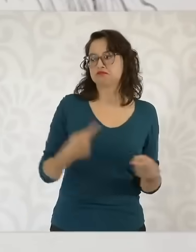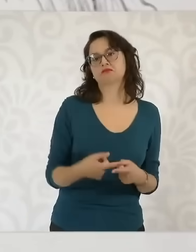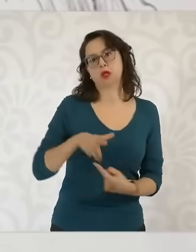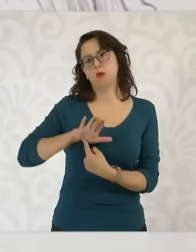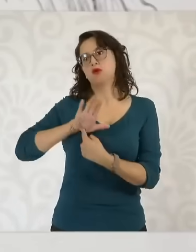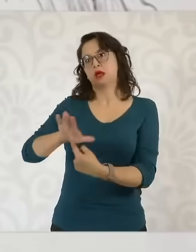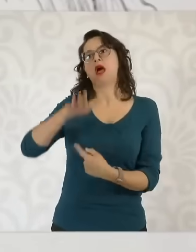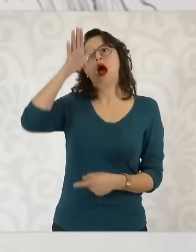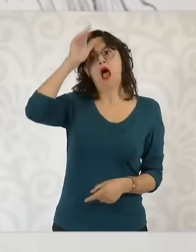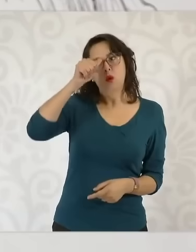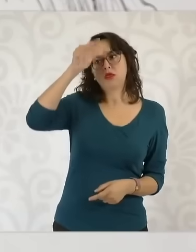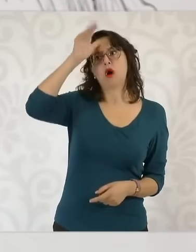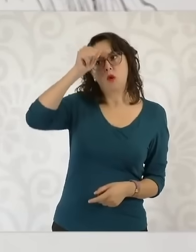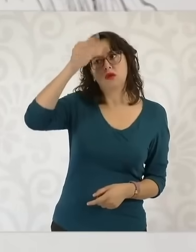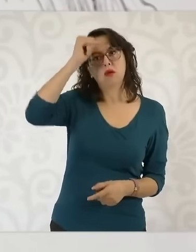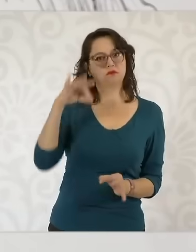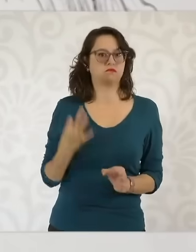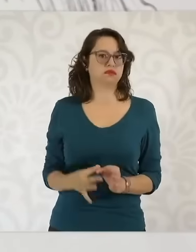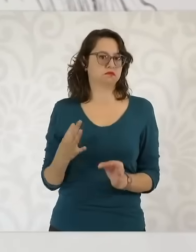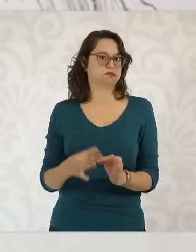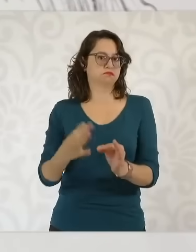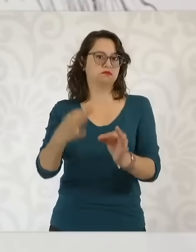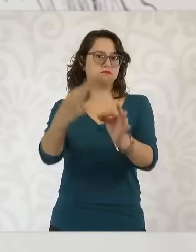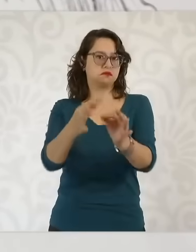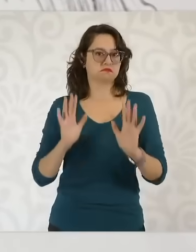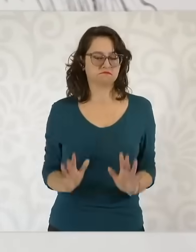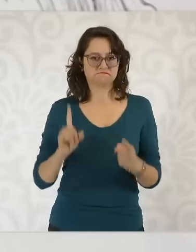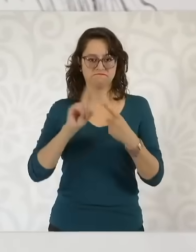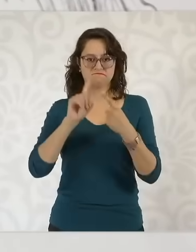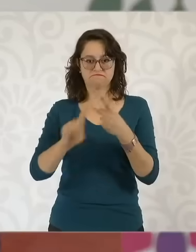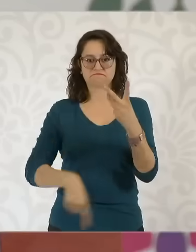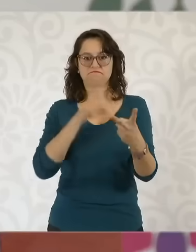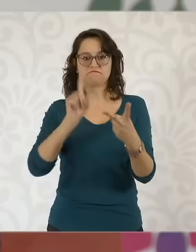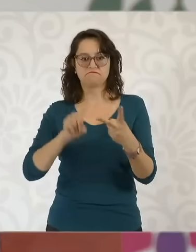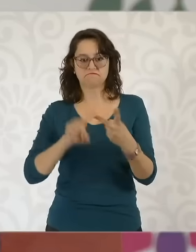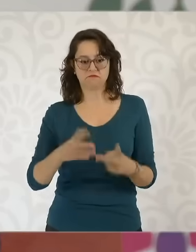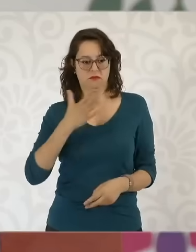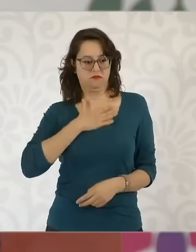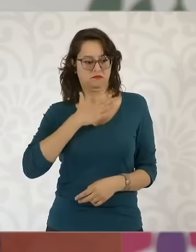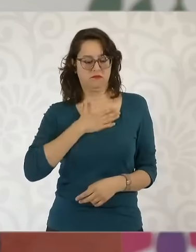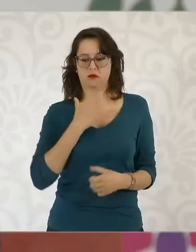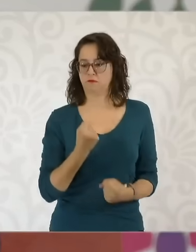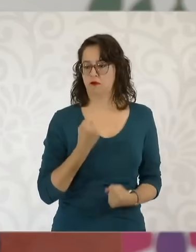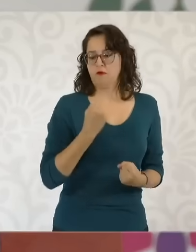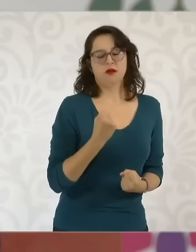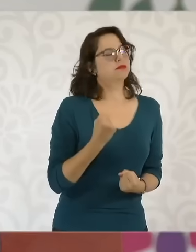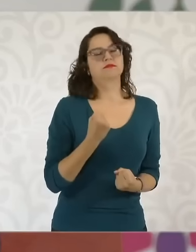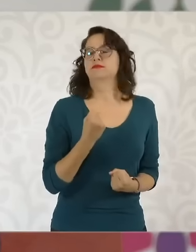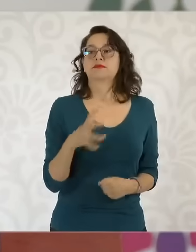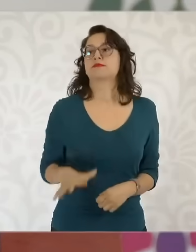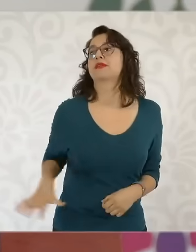nuestra fuerza está en la gente, está en el pueblo. Entonces, no es que se siente una persona